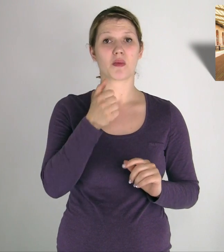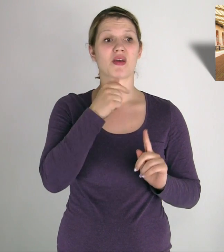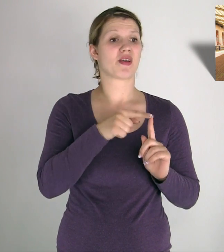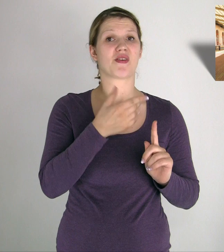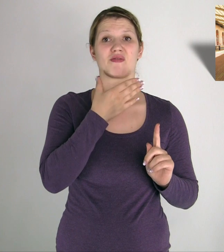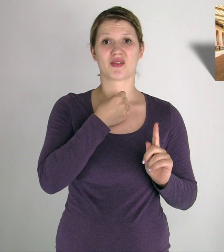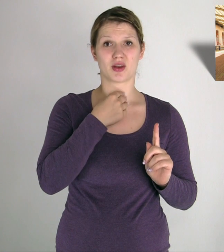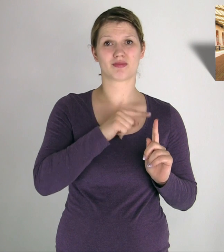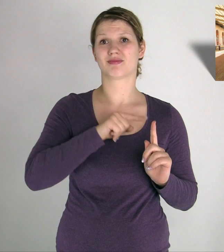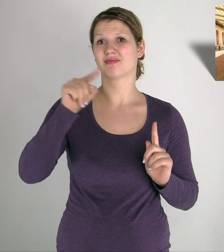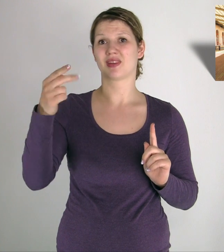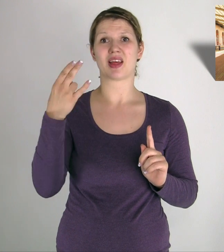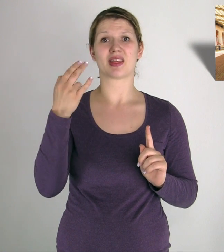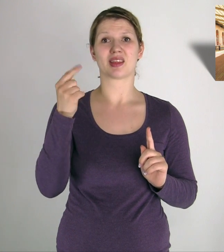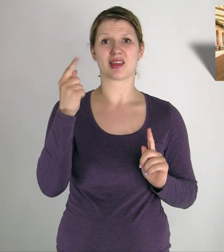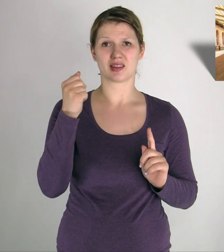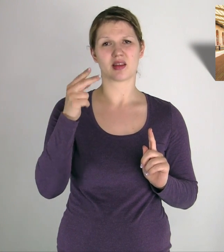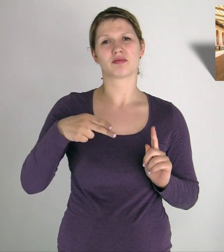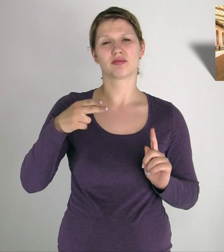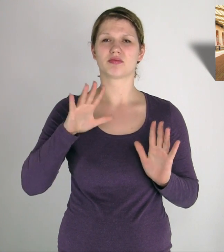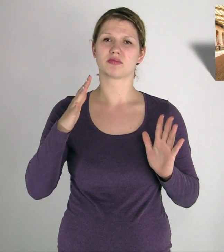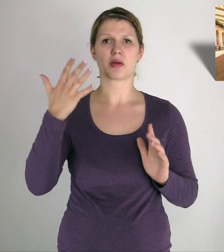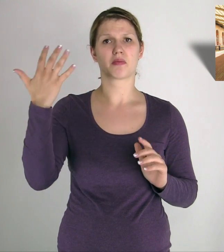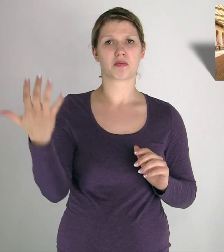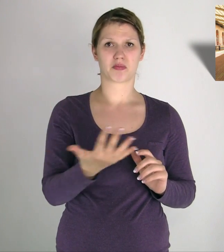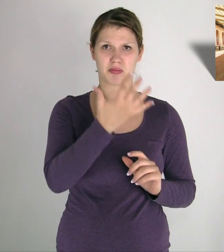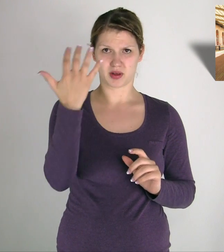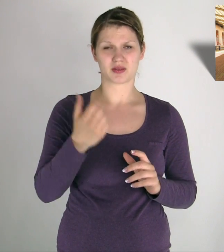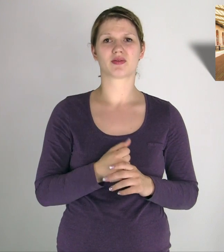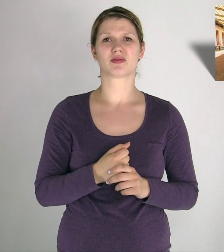Į Nidą - apie 5 valandas.